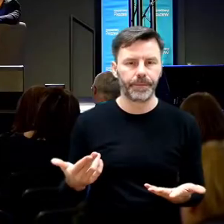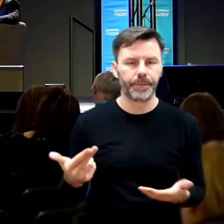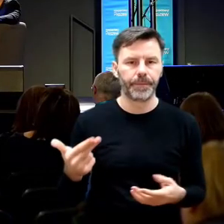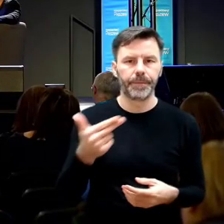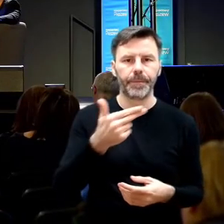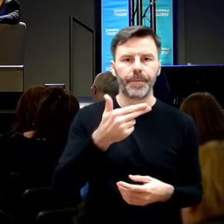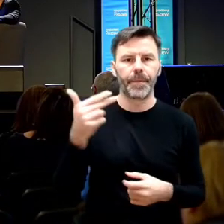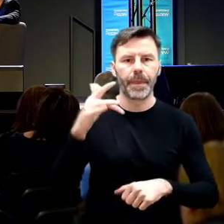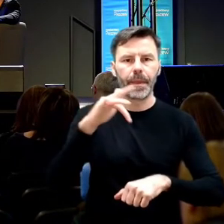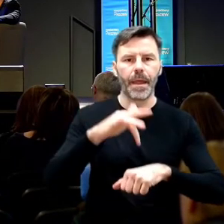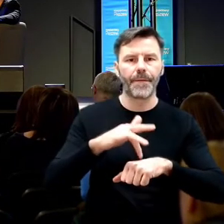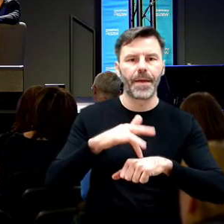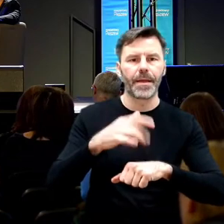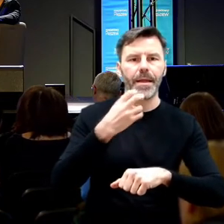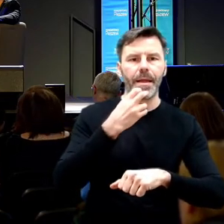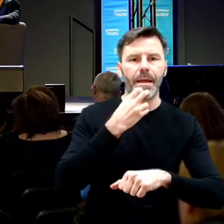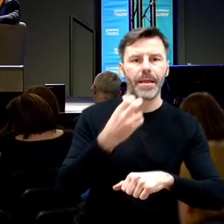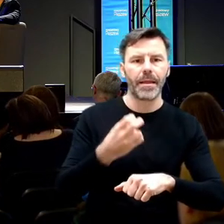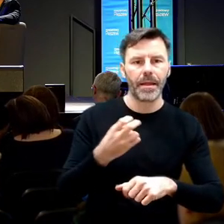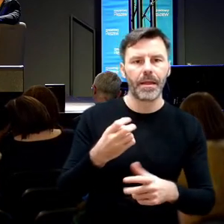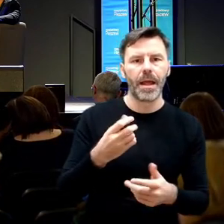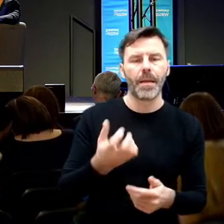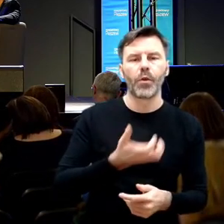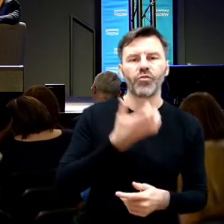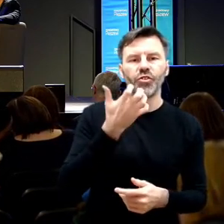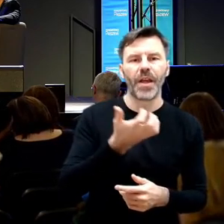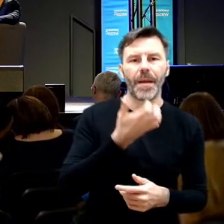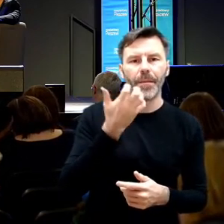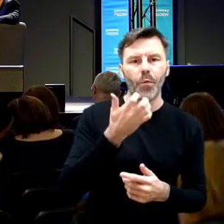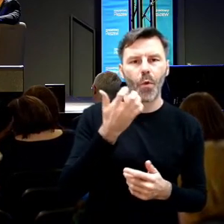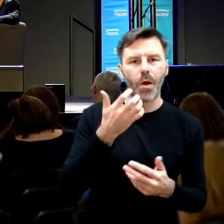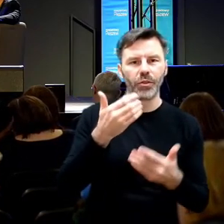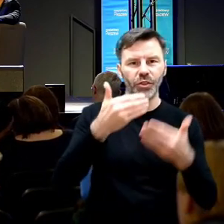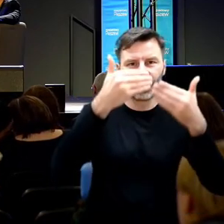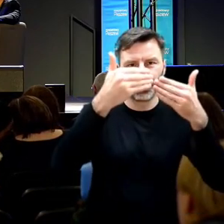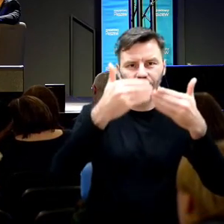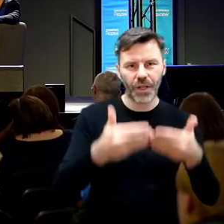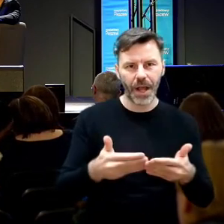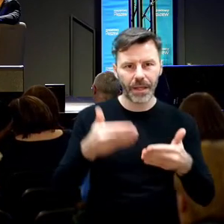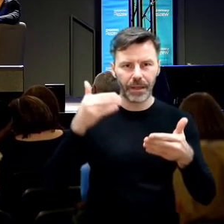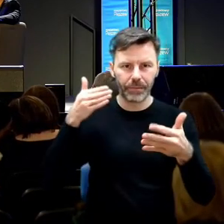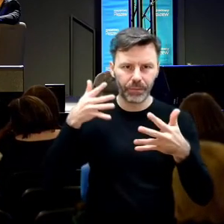przenikalności ciepła, ścian budynków, które realizujemy.